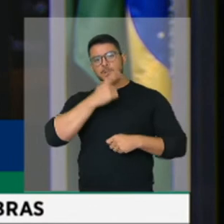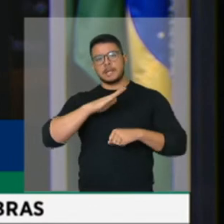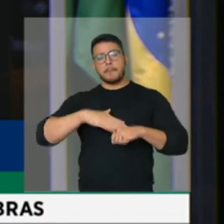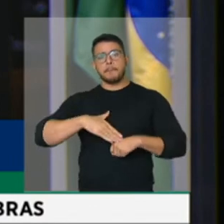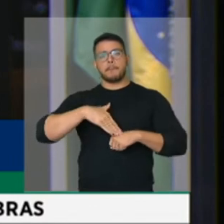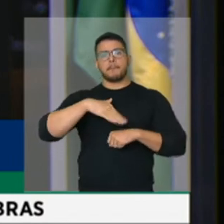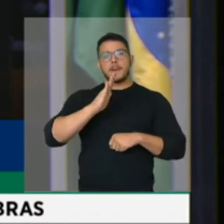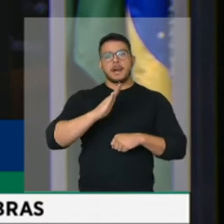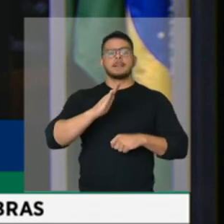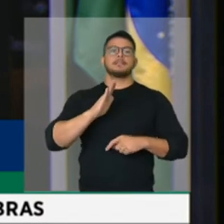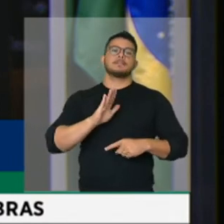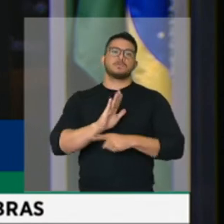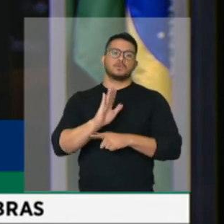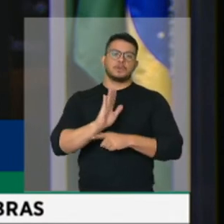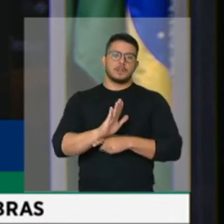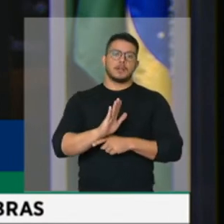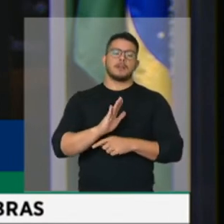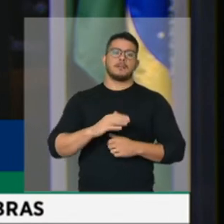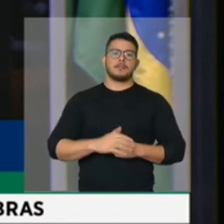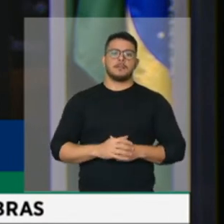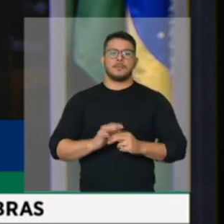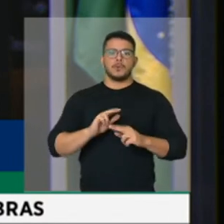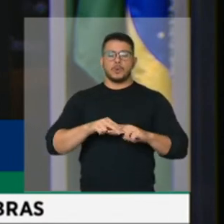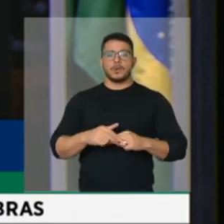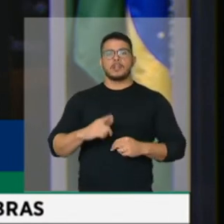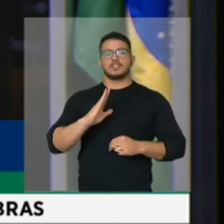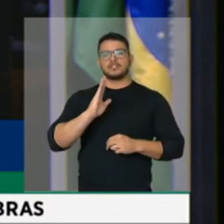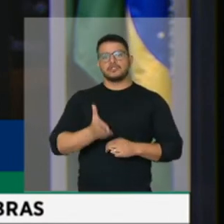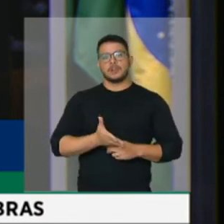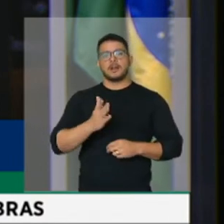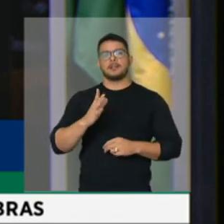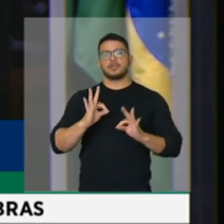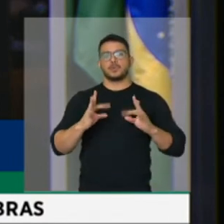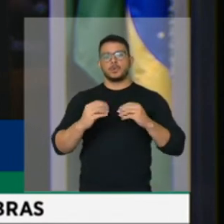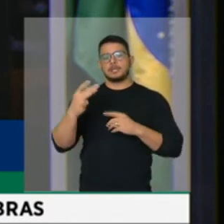RESULTAR EM ELEVAÇÃO TARIFÁRIA CASO NÃO HAJA ENCAMINHAMENTO ADEQUADO PARA QUESTÕES ENVOLVIDAS. LOGO